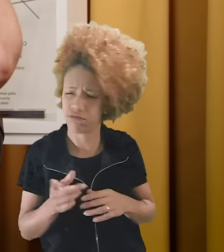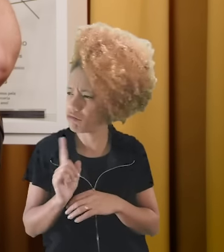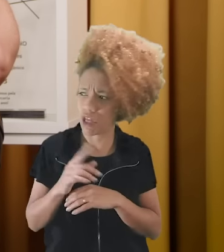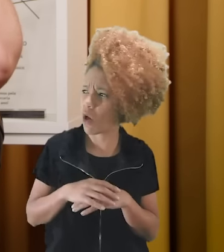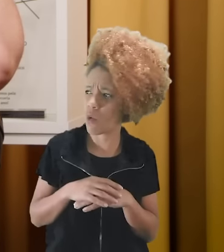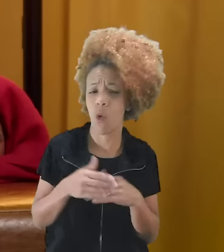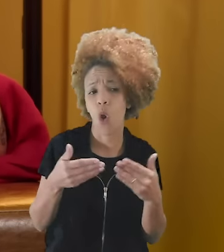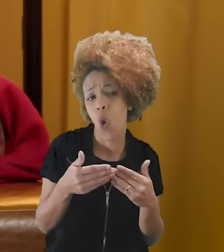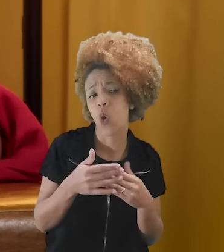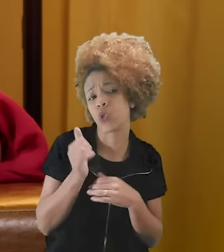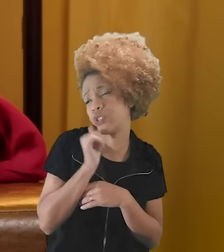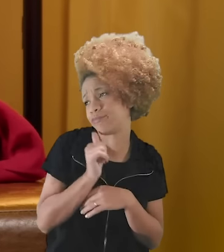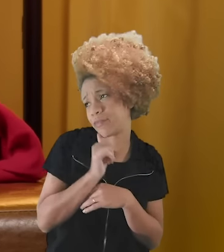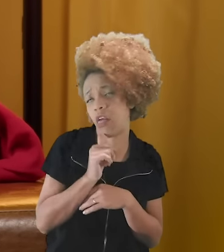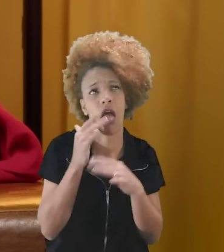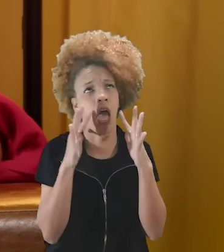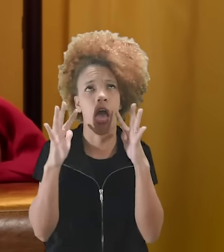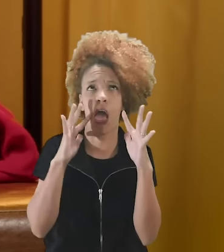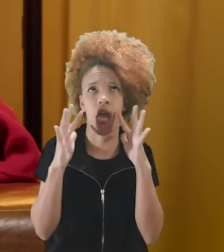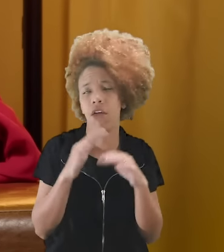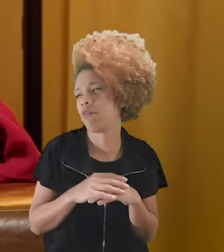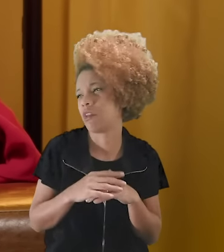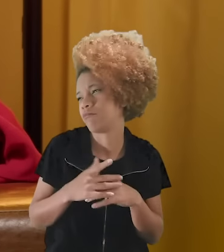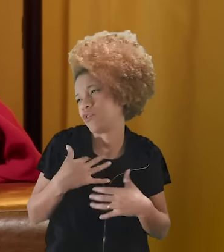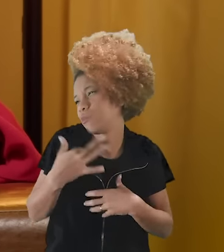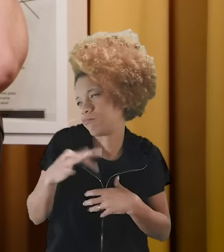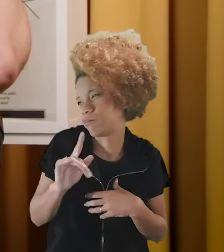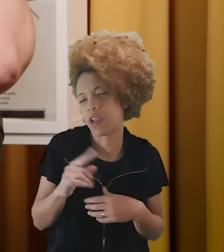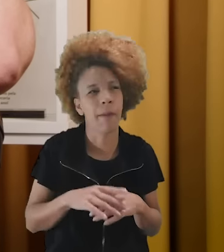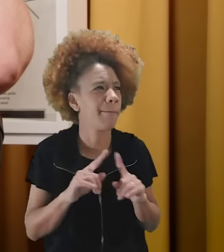acho que hoje em dia não fic com mais pistola do que do que feridas entendeu eu ia pro caminho de